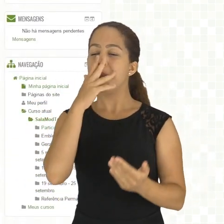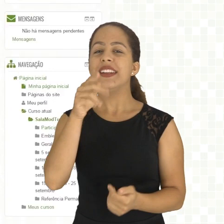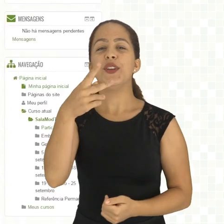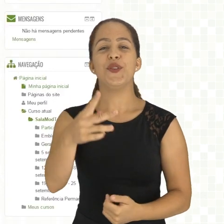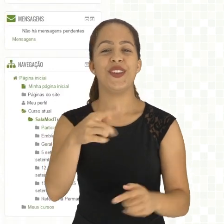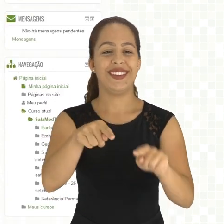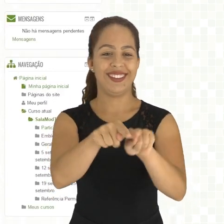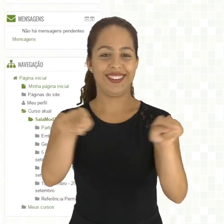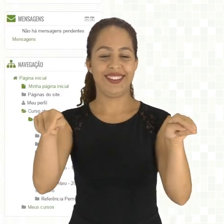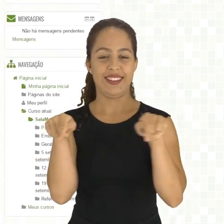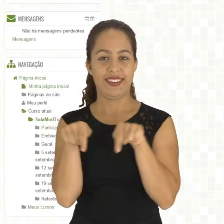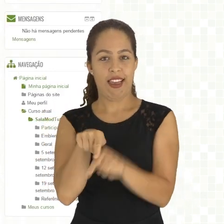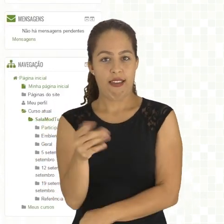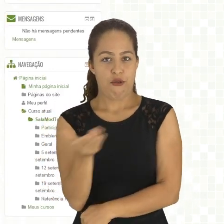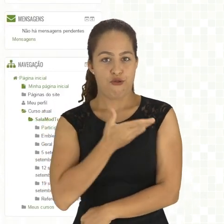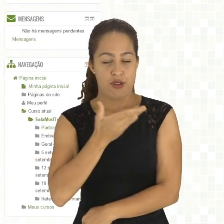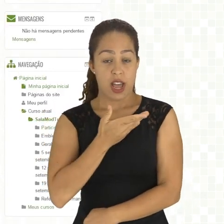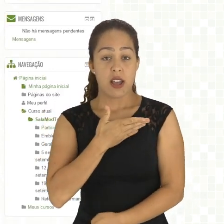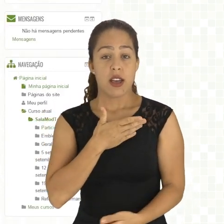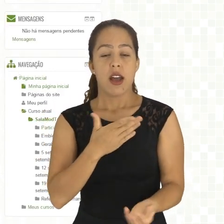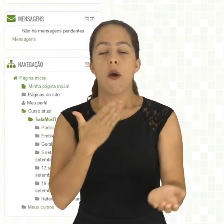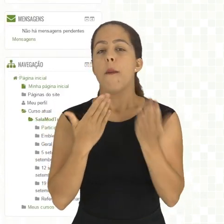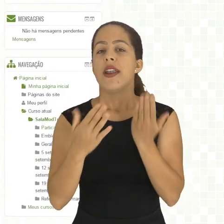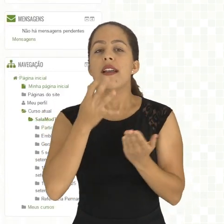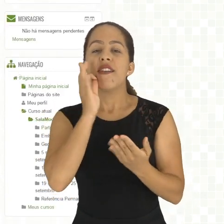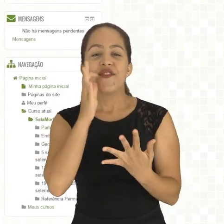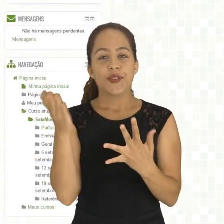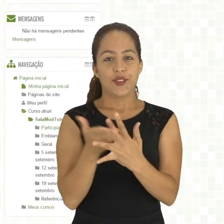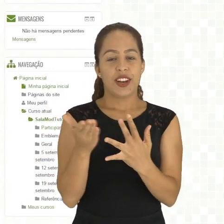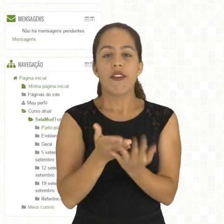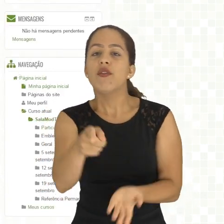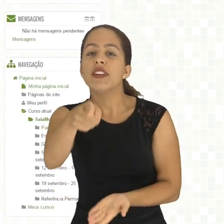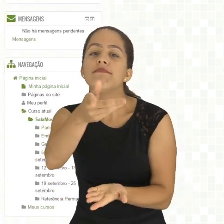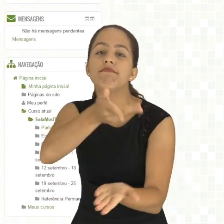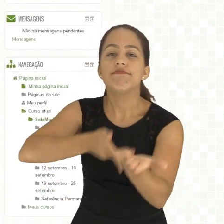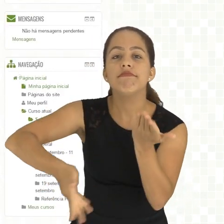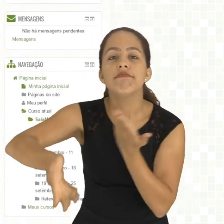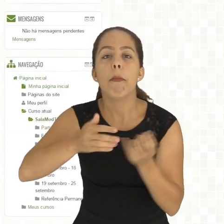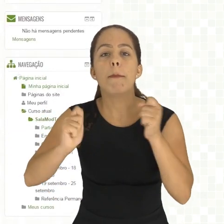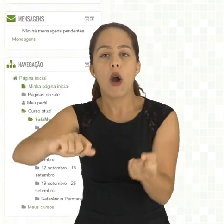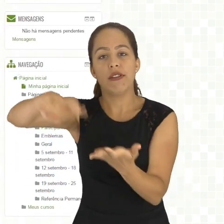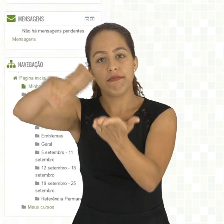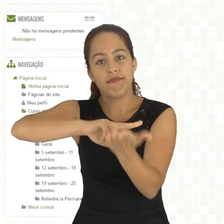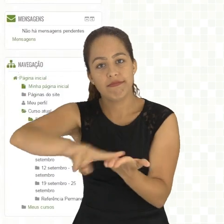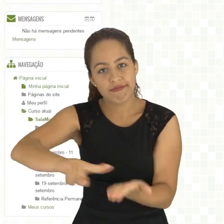colegas de sala. Então é como uma hora do